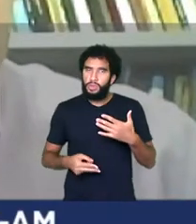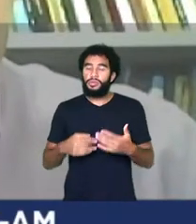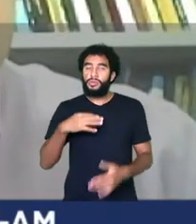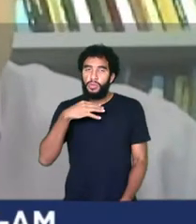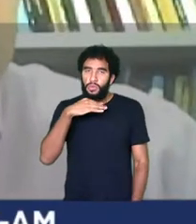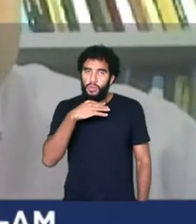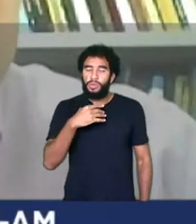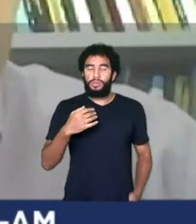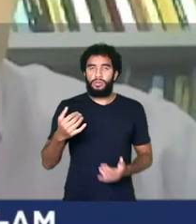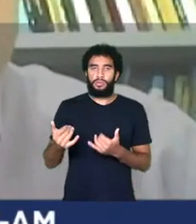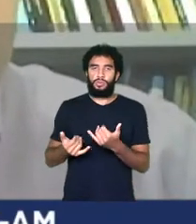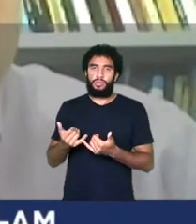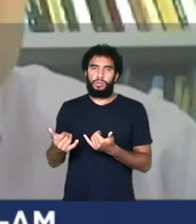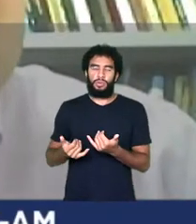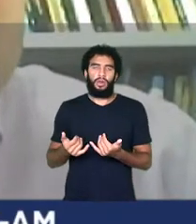SABENDO DAS CONSEQUÊNCIAS DA QUESTÃO DOS JOGOS E HÁ UMA